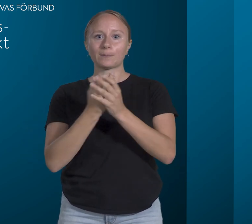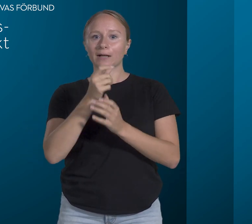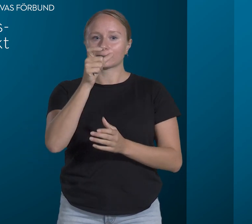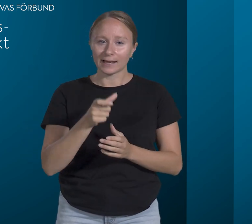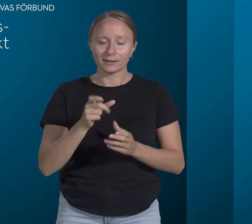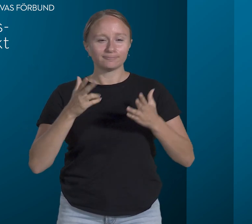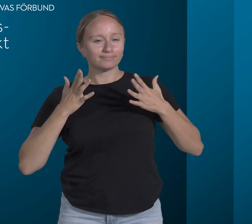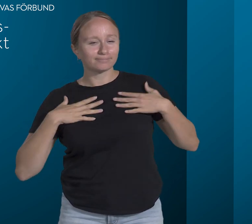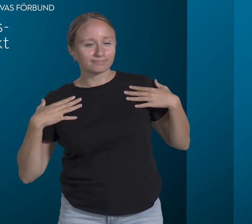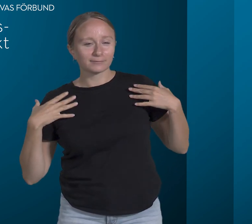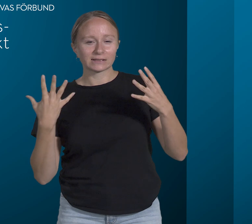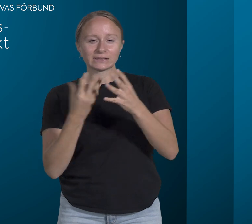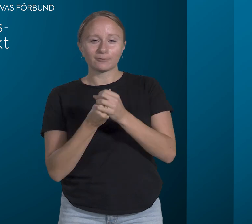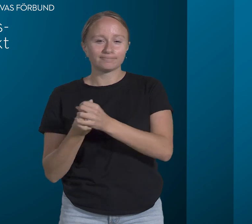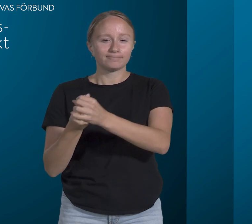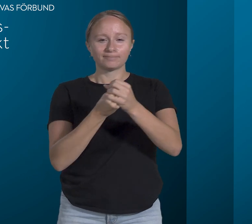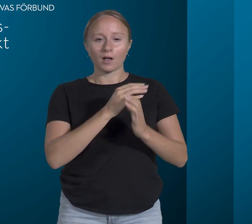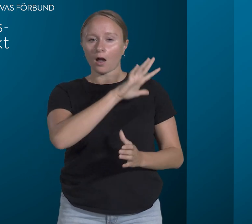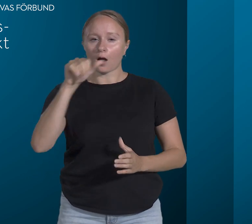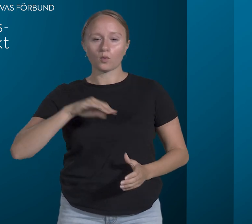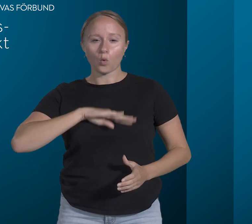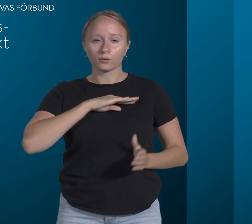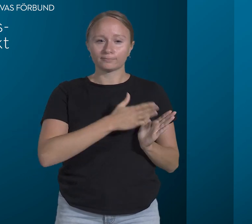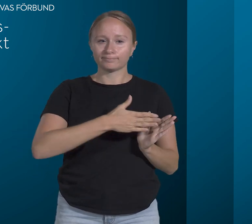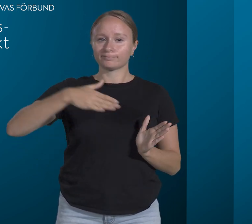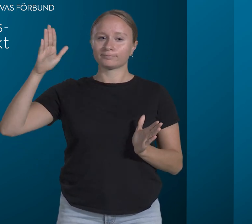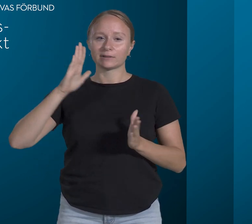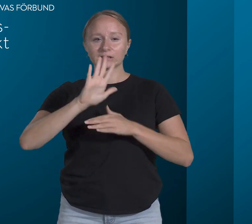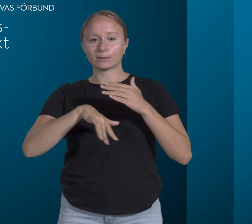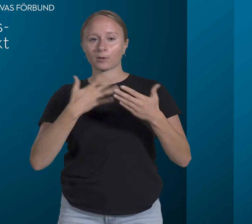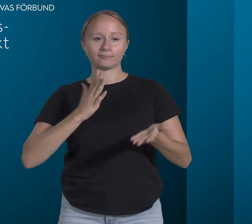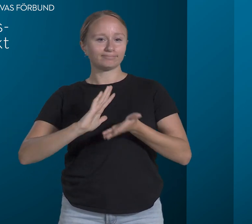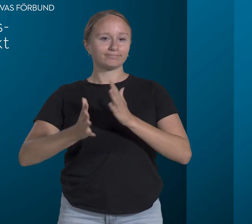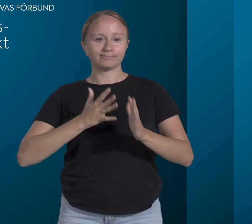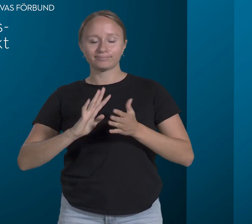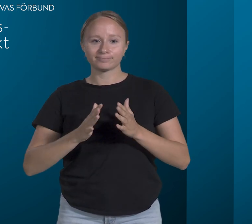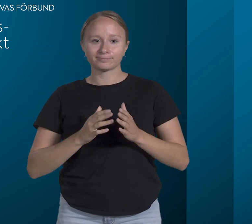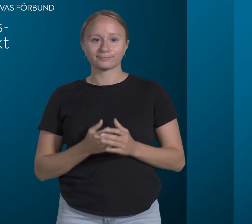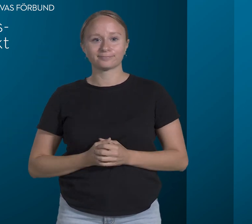med glädje och gemenskap i alla åldrar på teckenspråk, - tillsammans med dig!